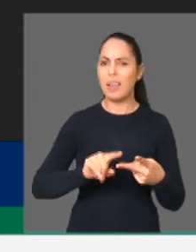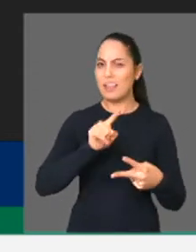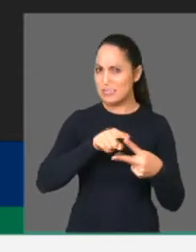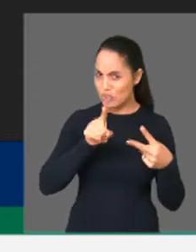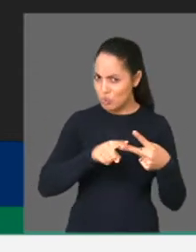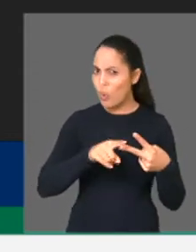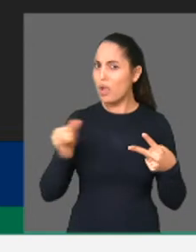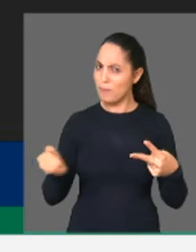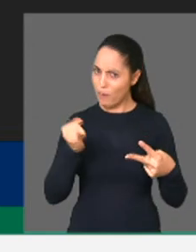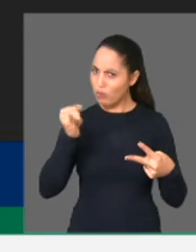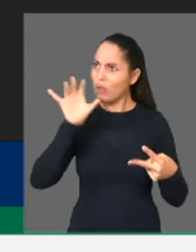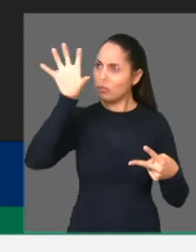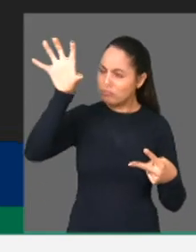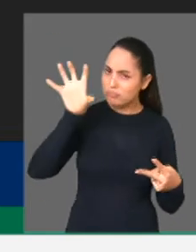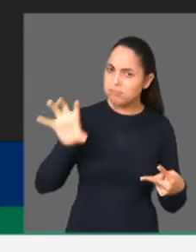MOMENTO EU TENHO QUE OLHAR PARA O BRASIL E TENHO QUE